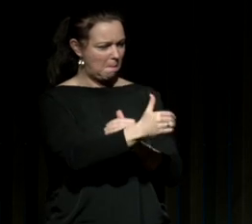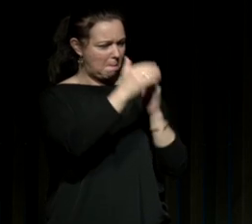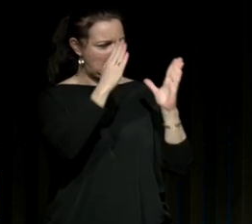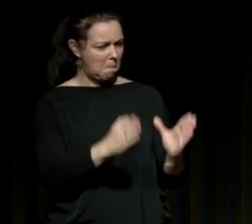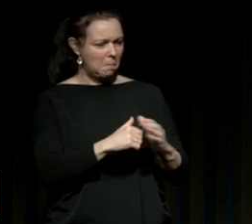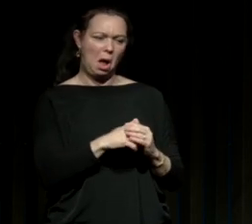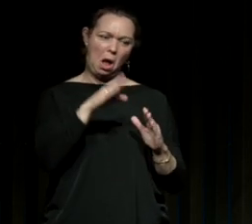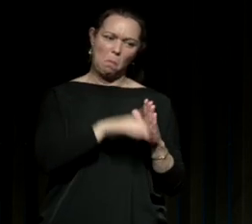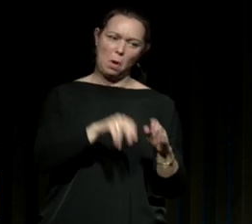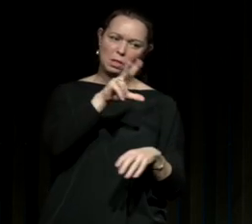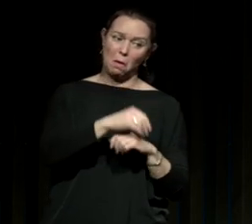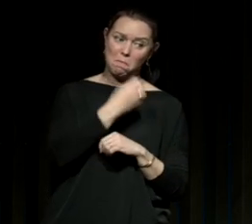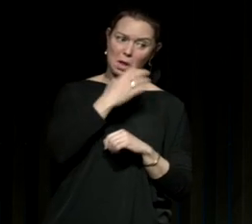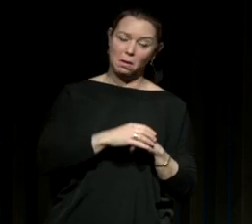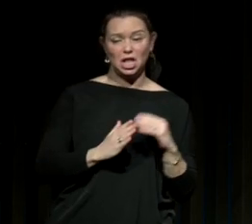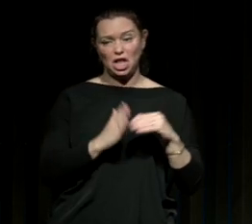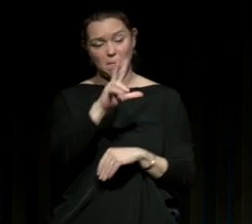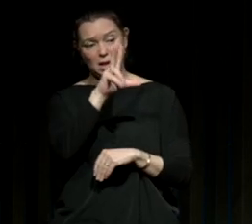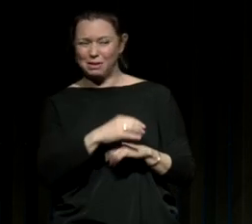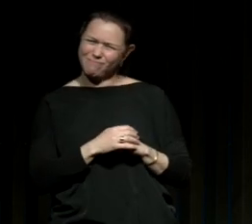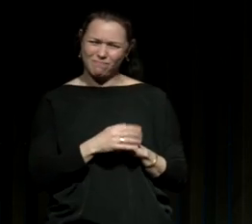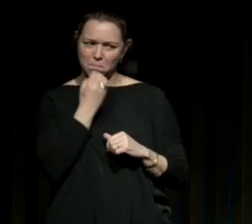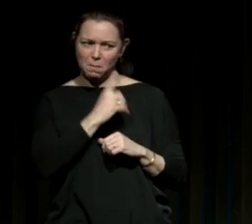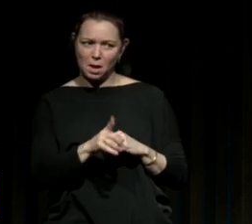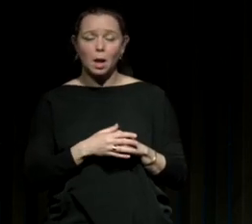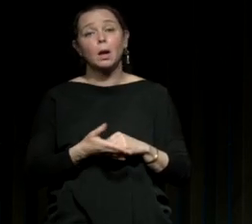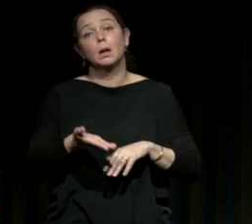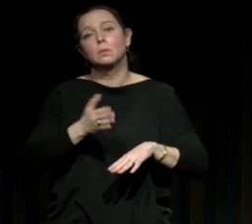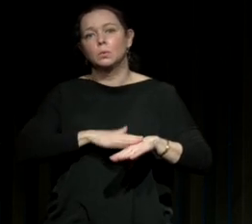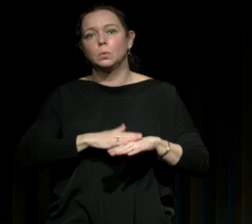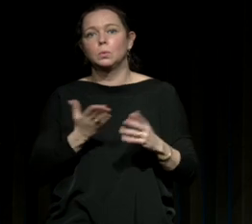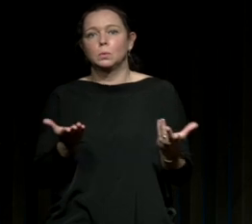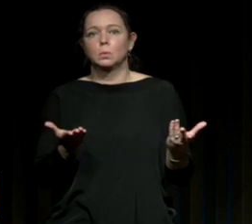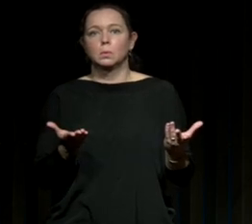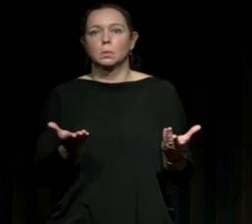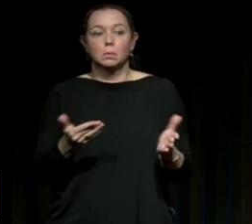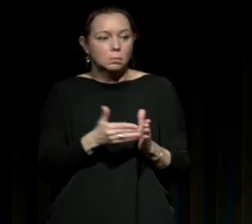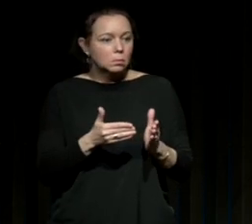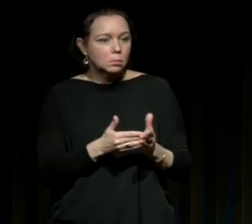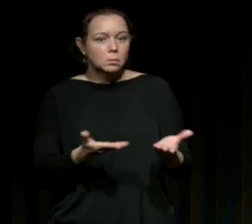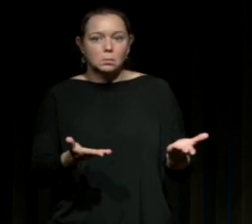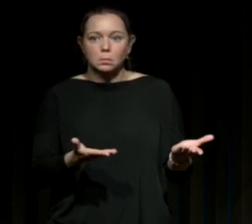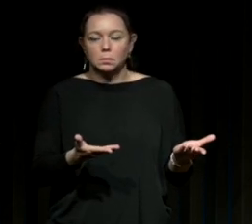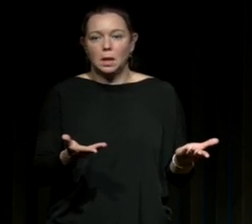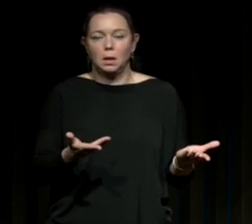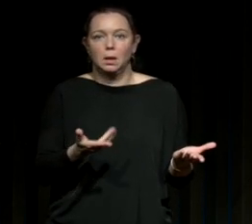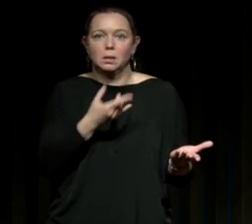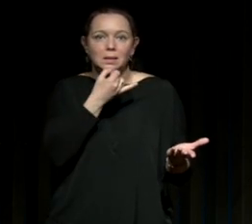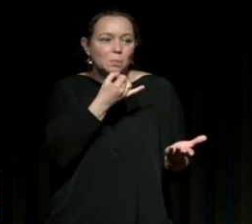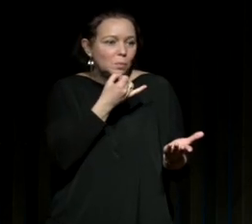30 c'est bien au delà de 30 c'est pas bien alors que là encore on aborde qu'une petite partie de